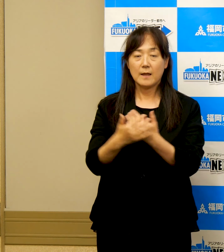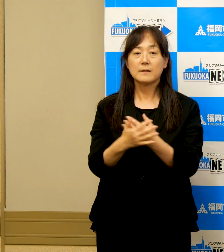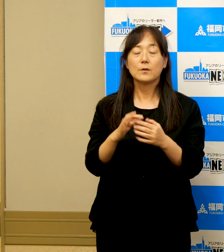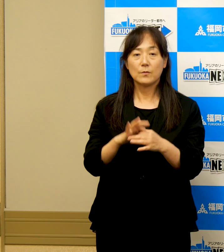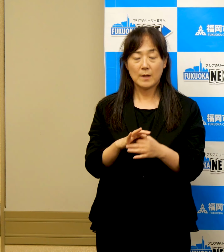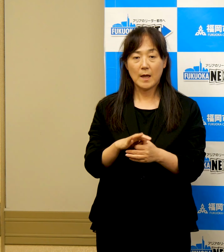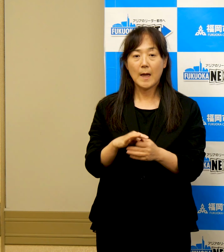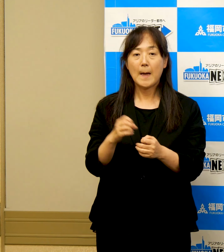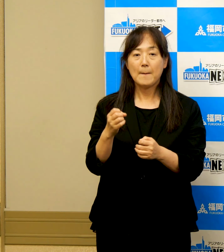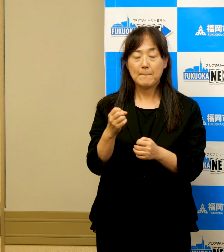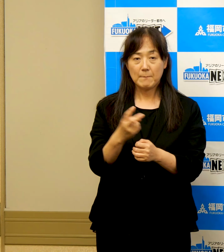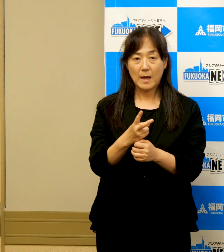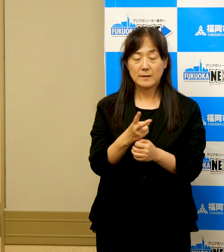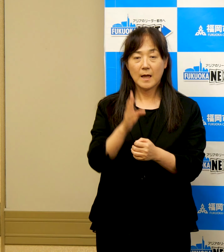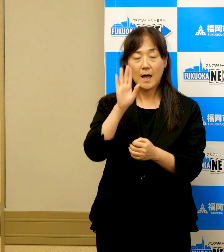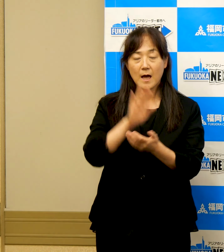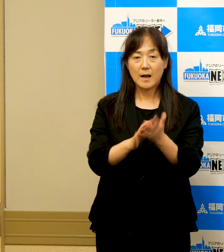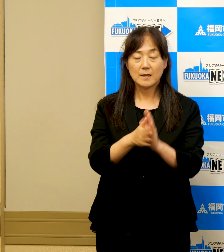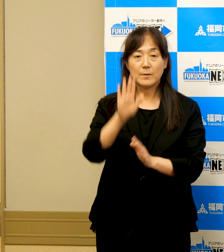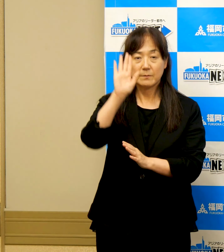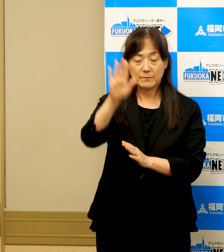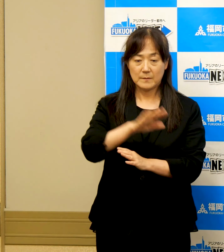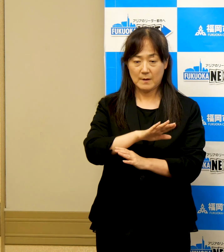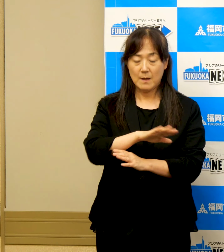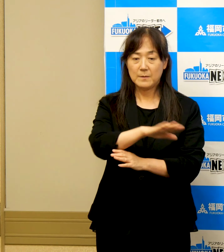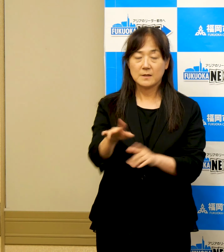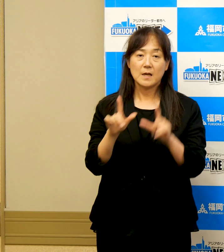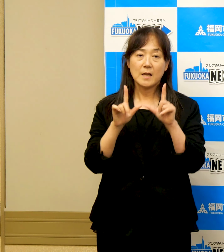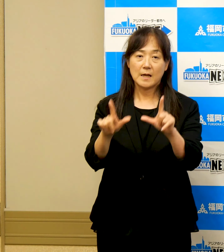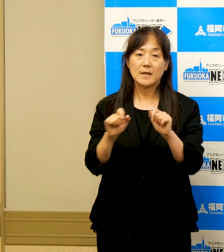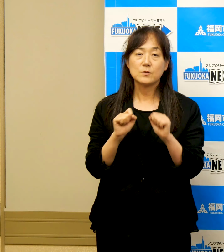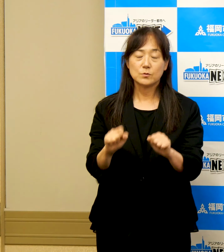また後日 全体の体制についてお話をするんですが